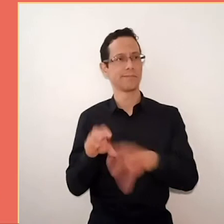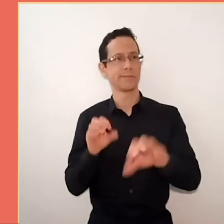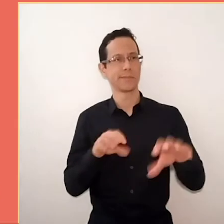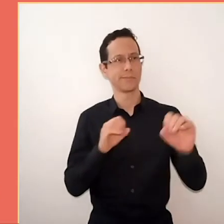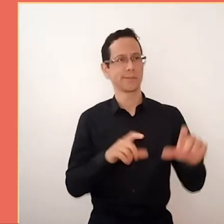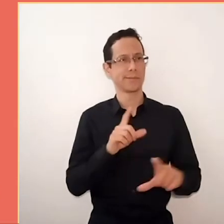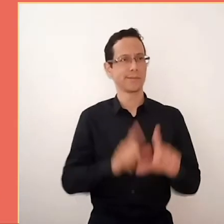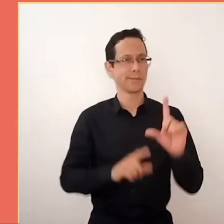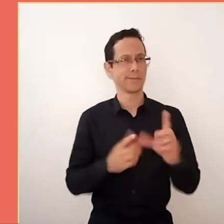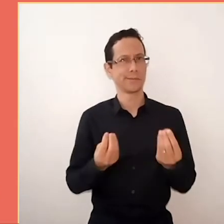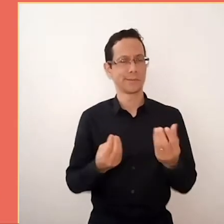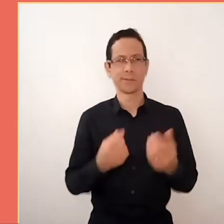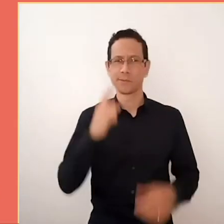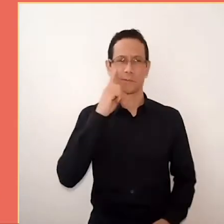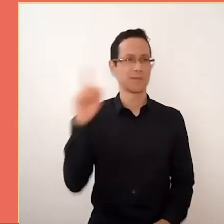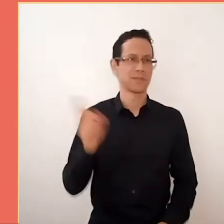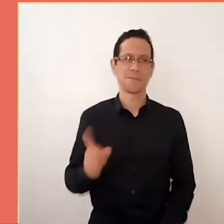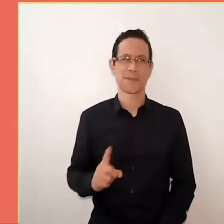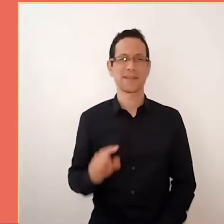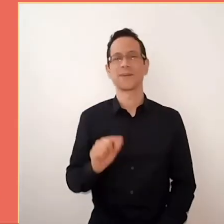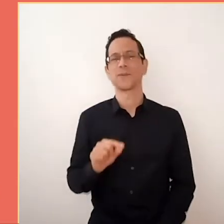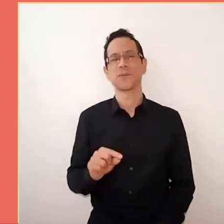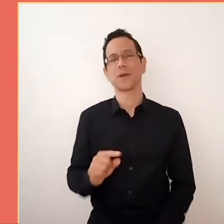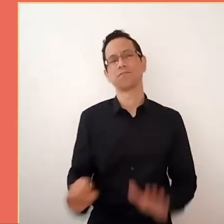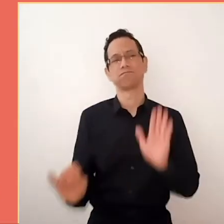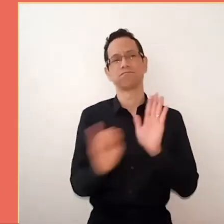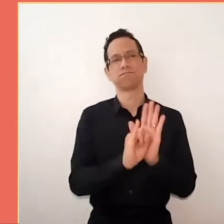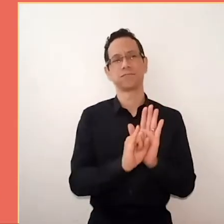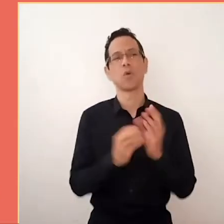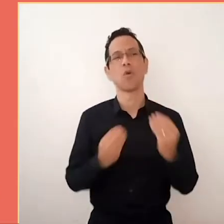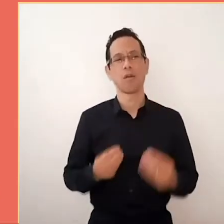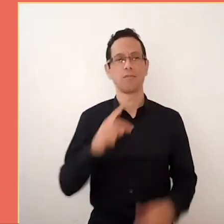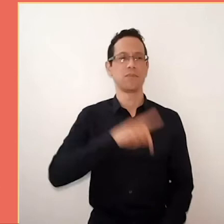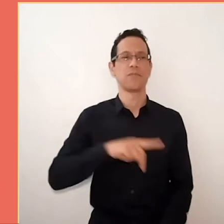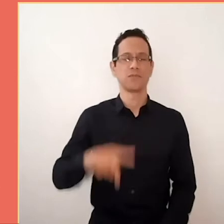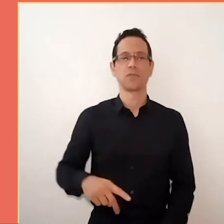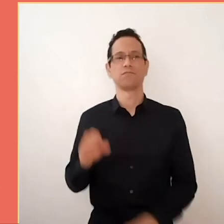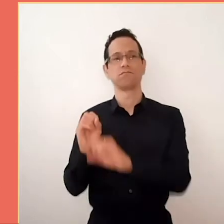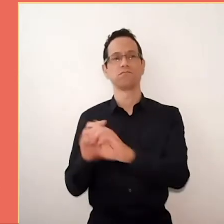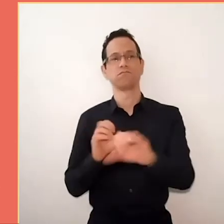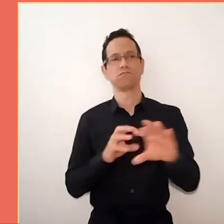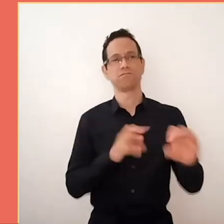por não saber a identidade dela como docente pra atuar junto às infâncias.